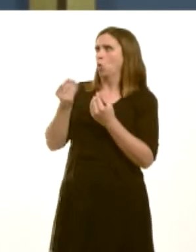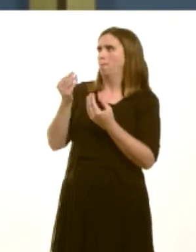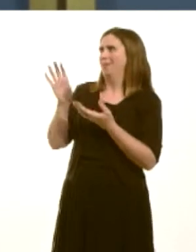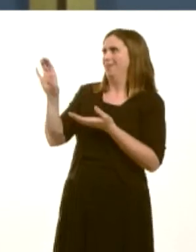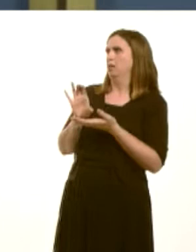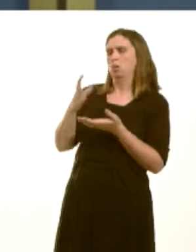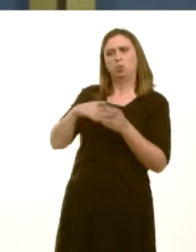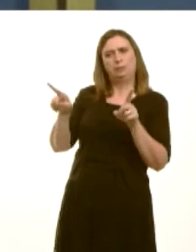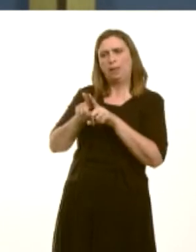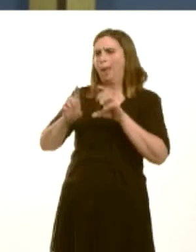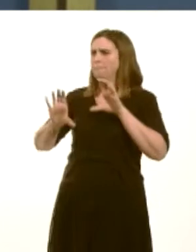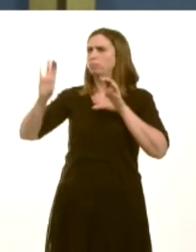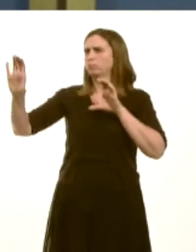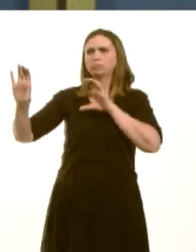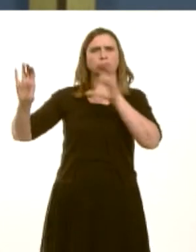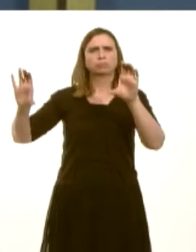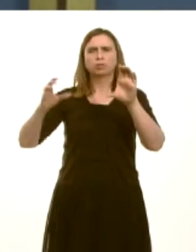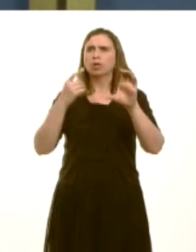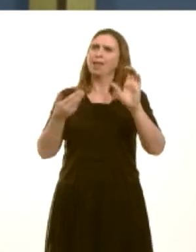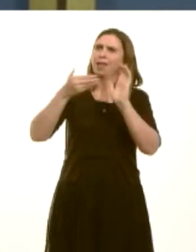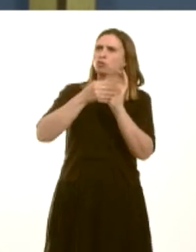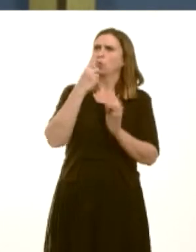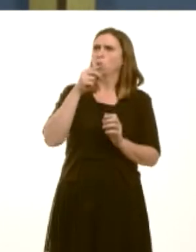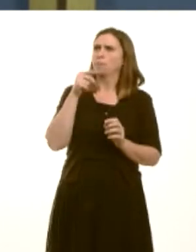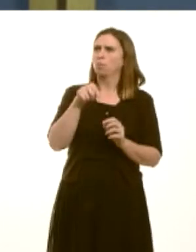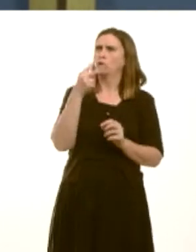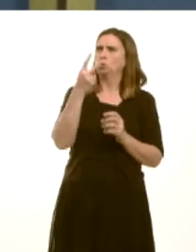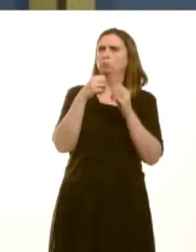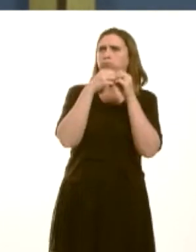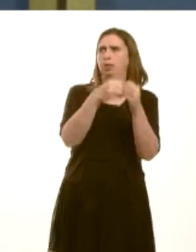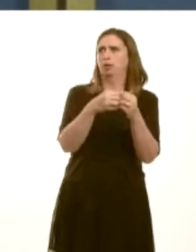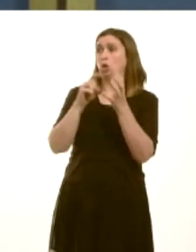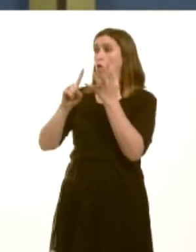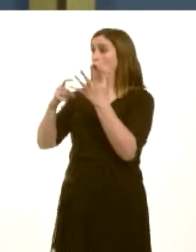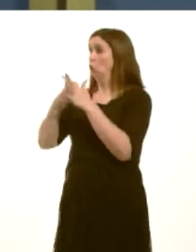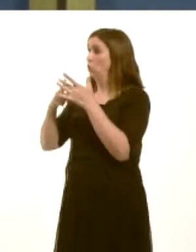biliwn yn ychwanegol, ac mae UKIP am dorri lefel gyllidoír Alban i lawr i lefel Cymru.